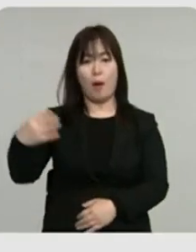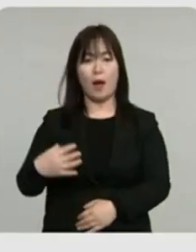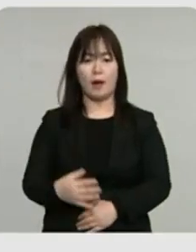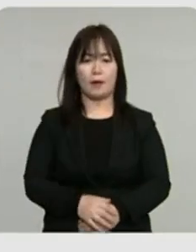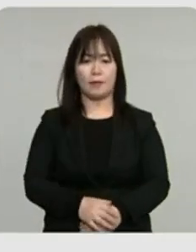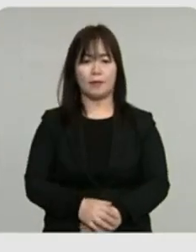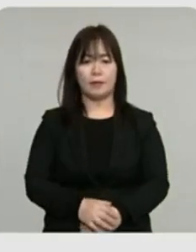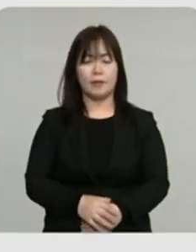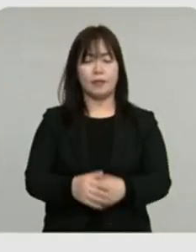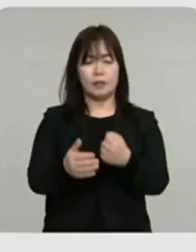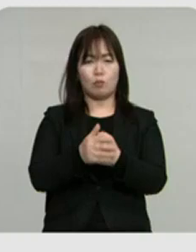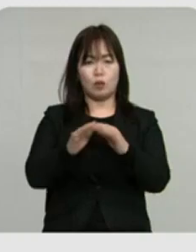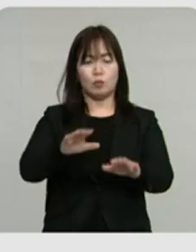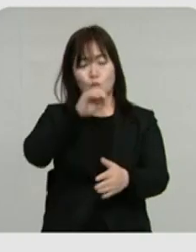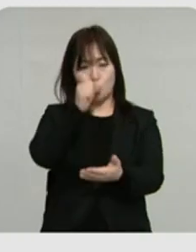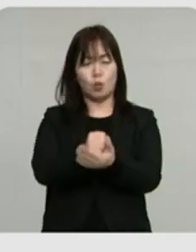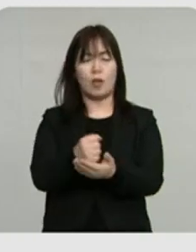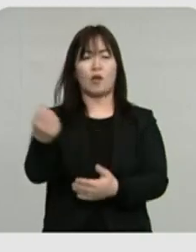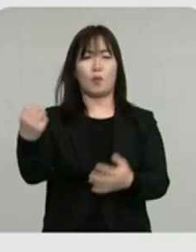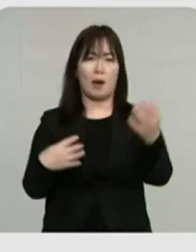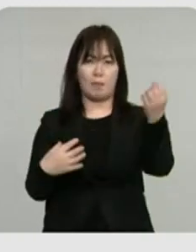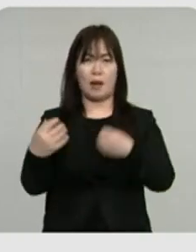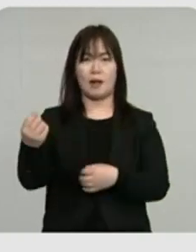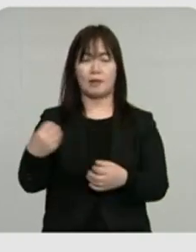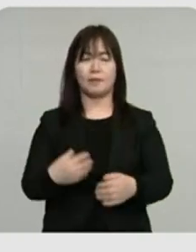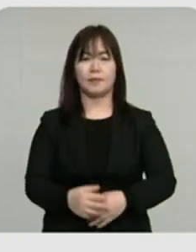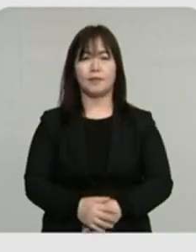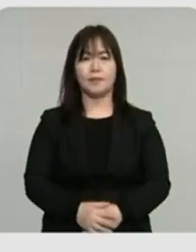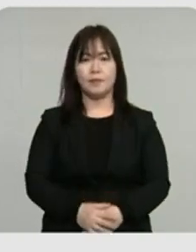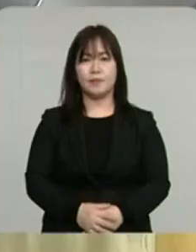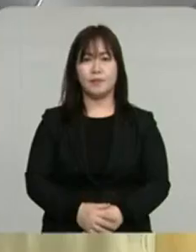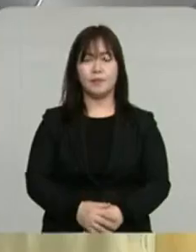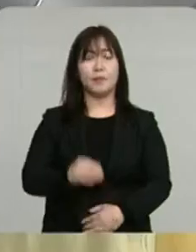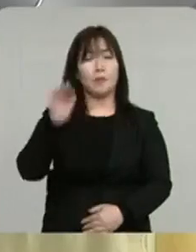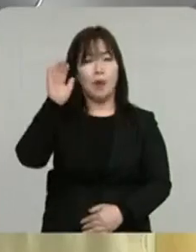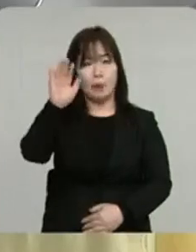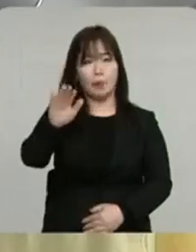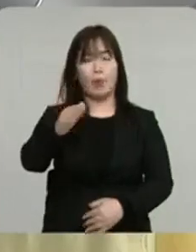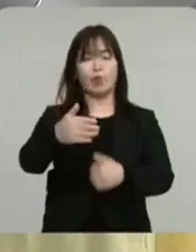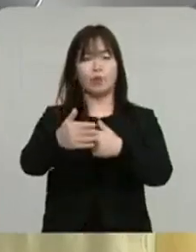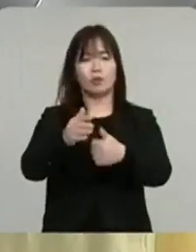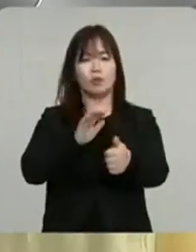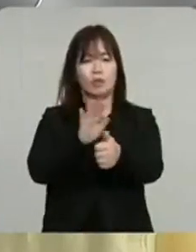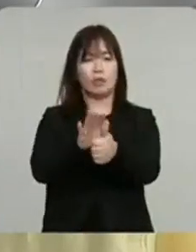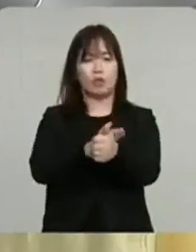정도로 좋은 반응을 보이고 있습니다. 앞으로 지원 대상을 확대할 계획 입니다.